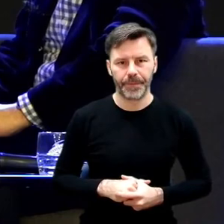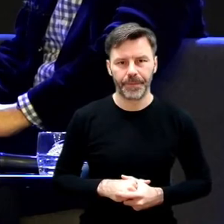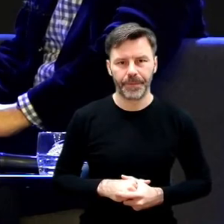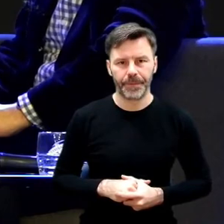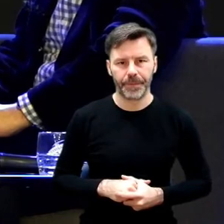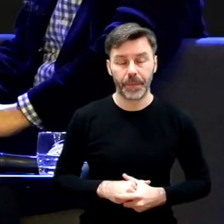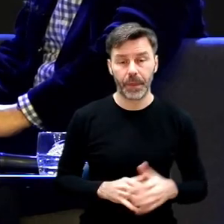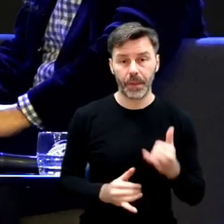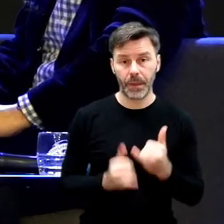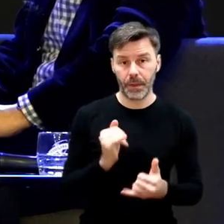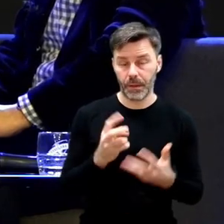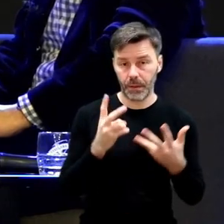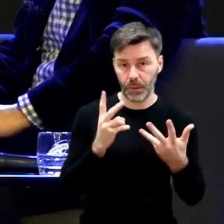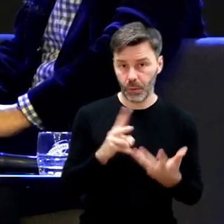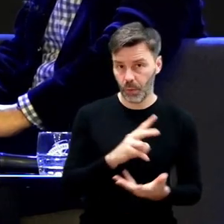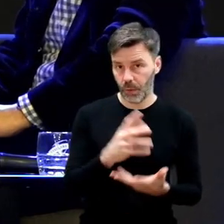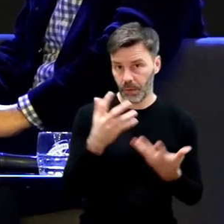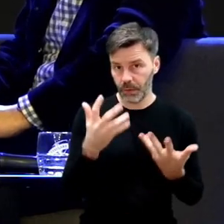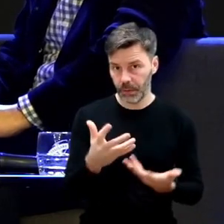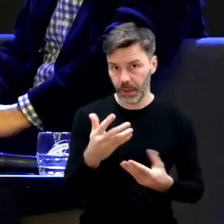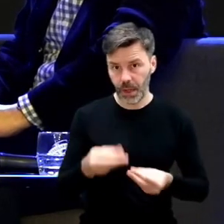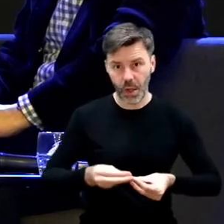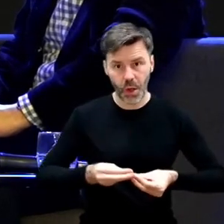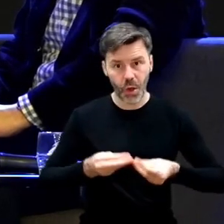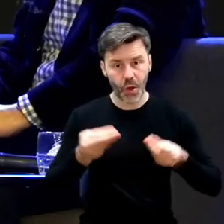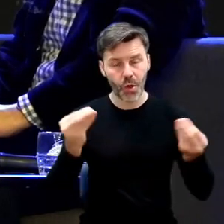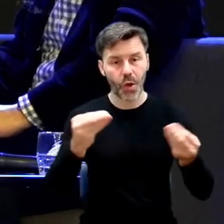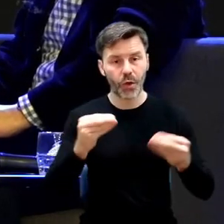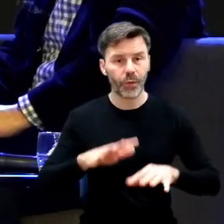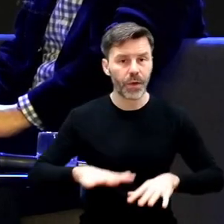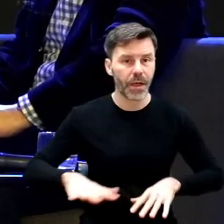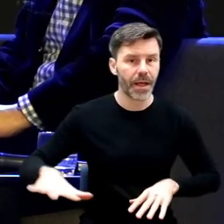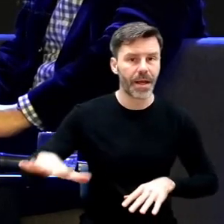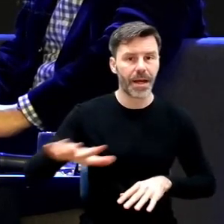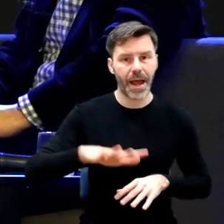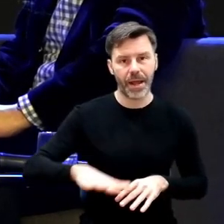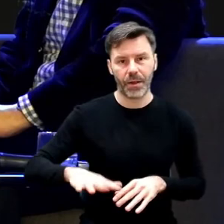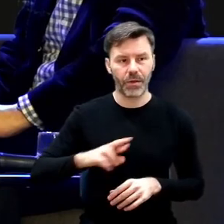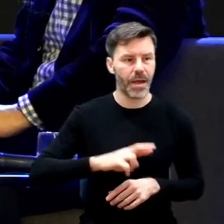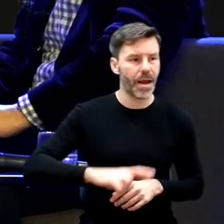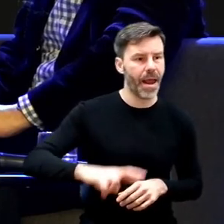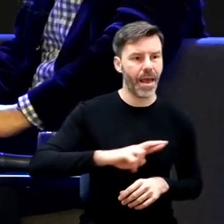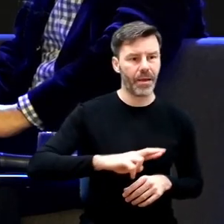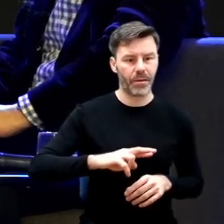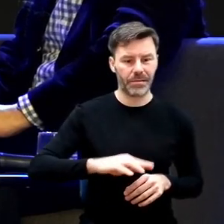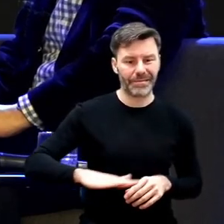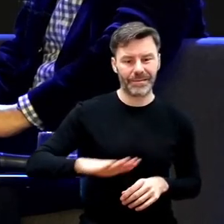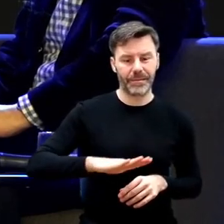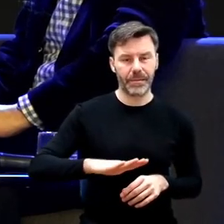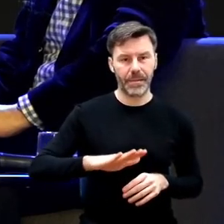czy to lokalności, czy regionu, czy wreszcie kraju zabiega o stworzenie warunków,